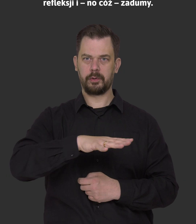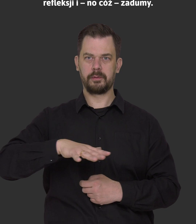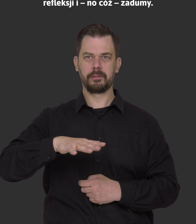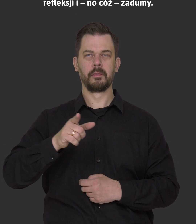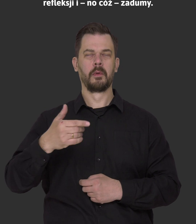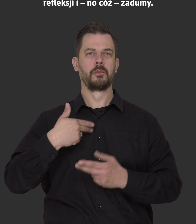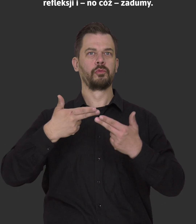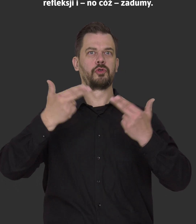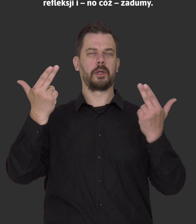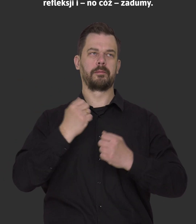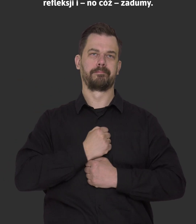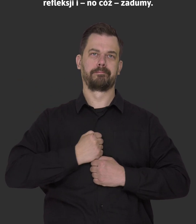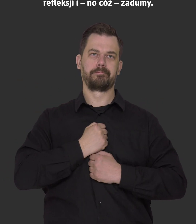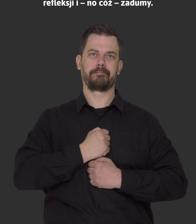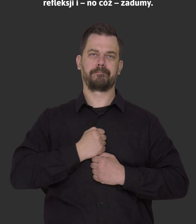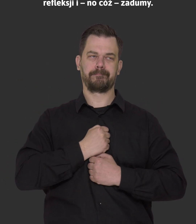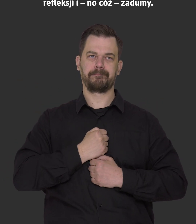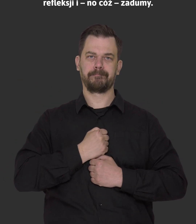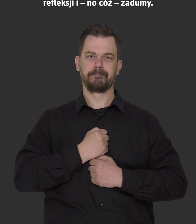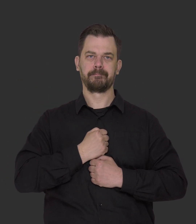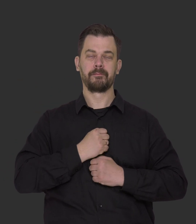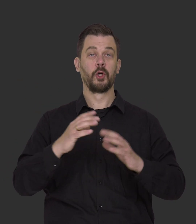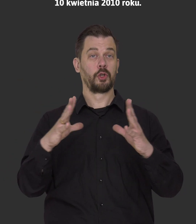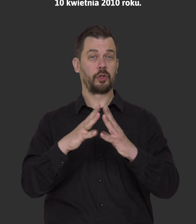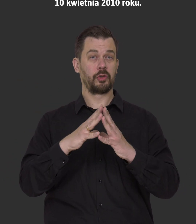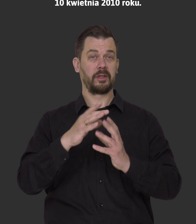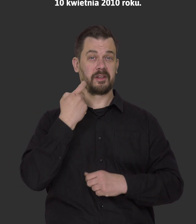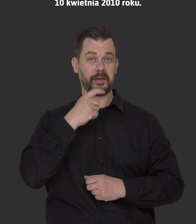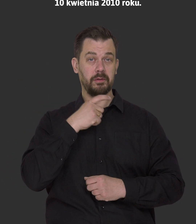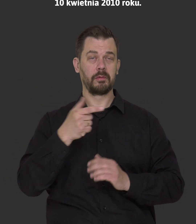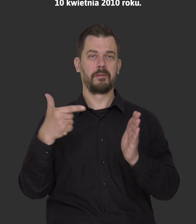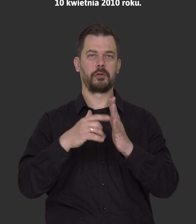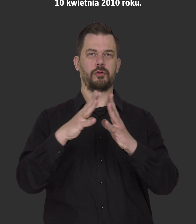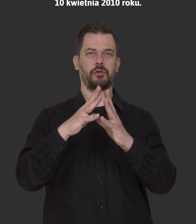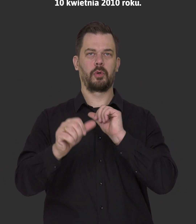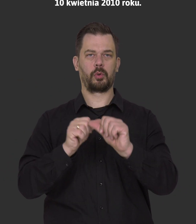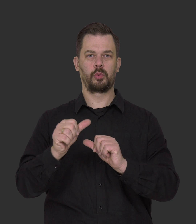refleksji i – no cóż – zadumy. 10 kwietnia 2010 roku.